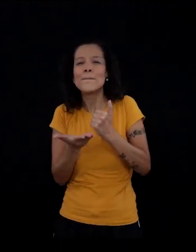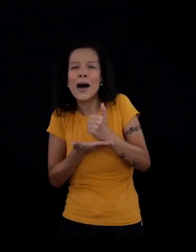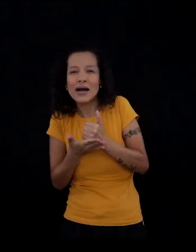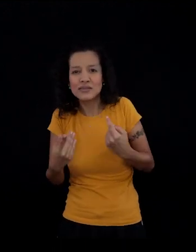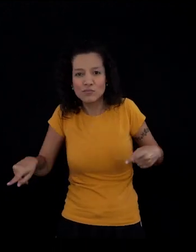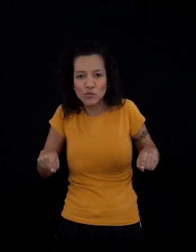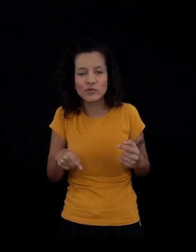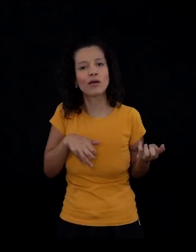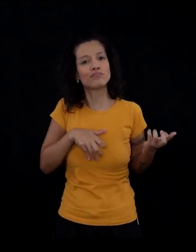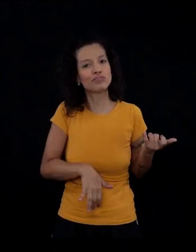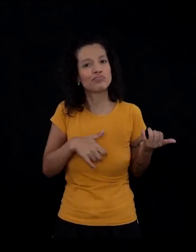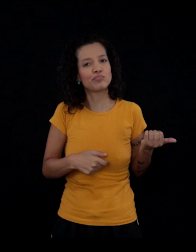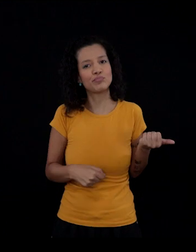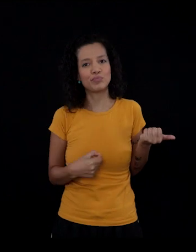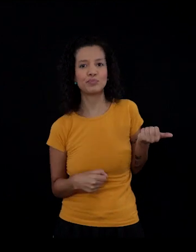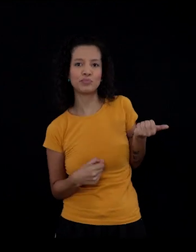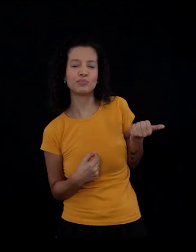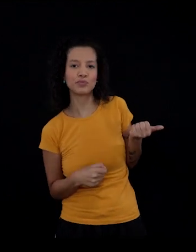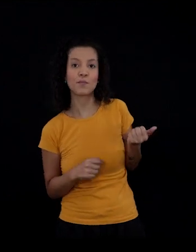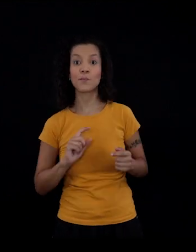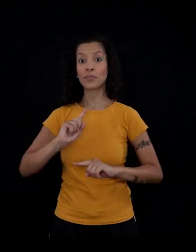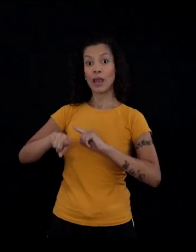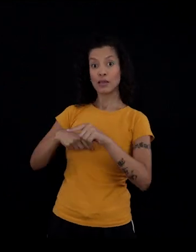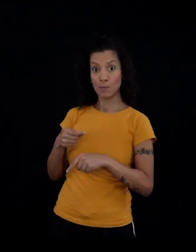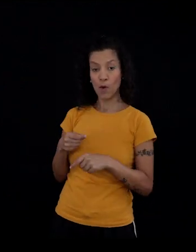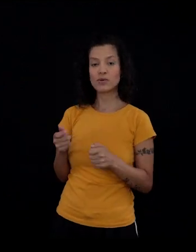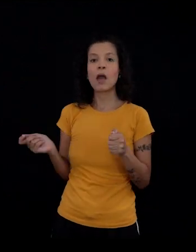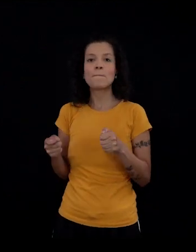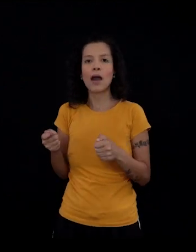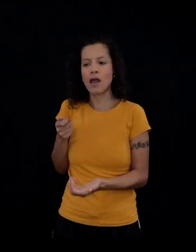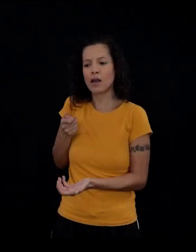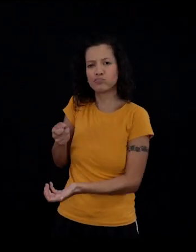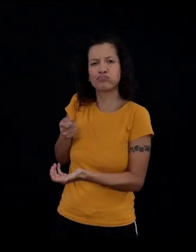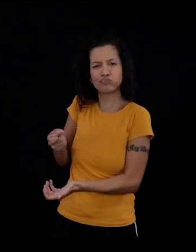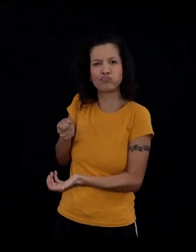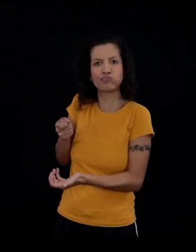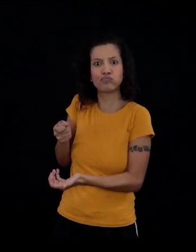Depois começaram a fazer de tampa de panela de pressão essa base aqui dele,